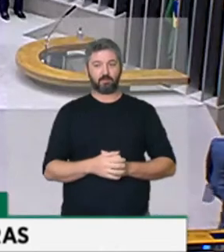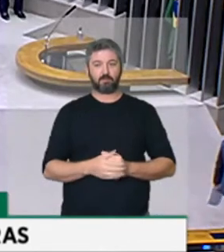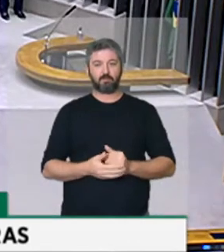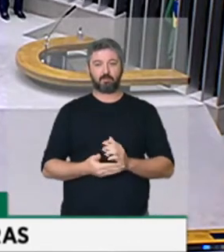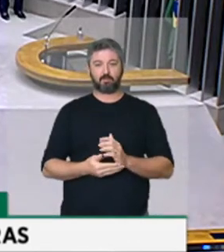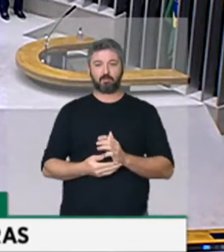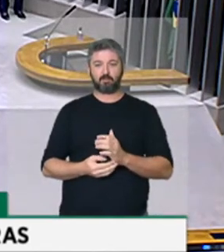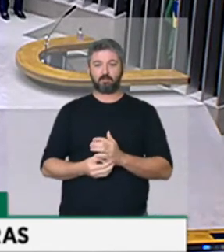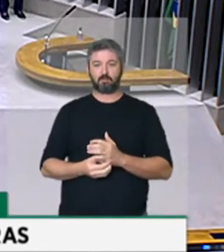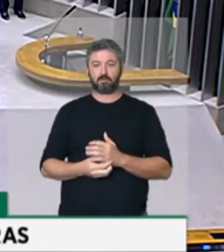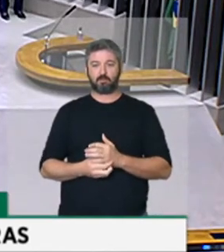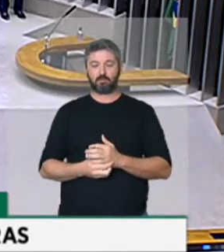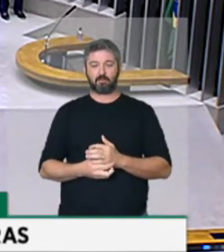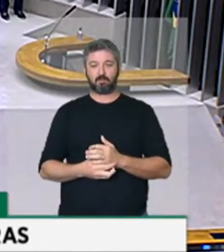COZINHA JÁ BATEU A CASA DOS CEM REAIS, A GASOLINA JÁ